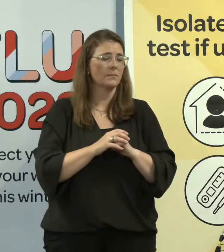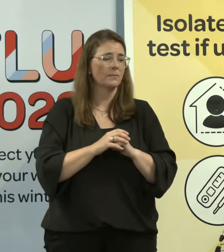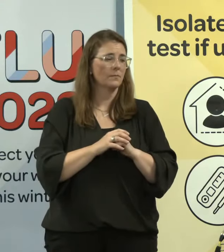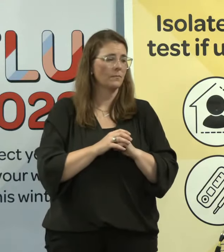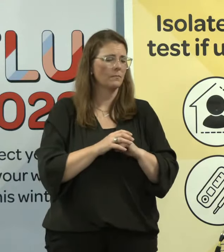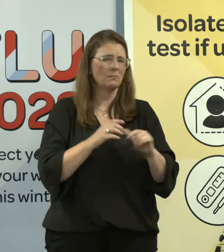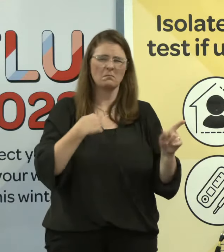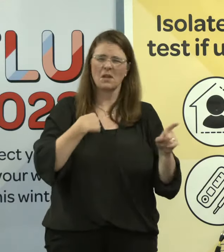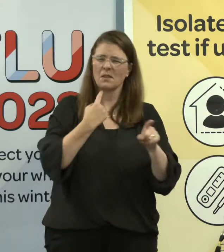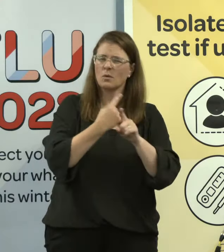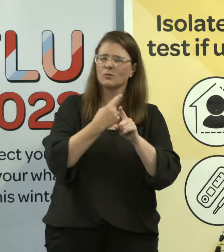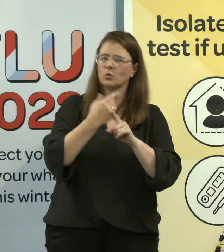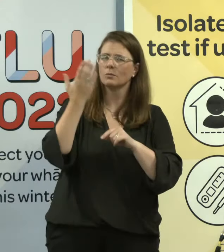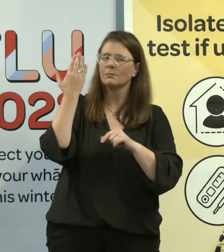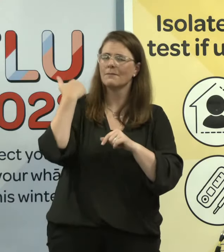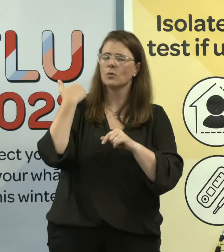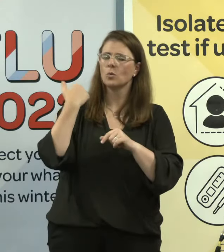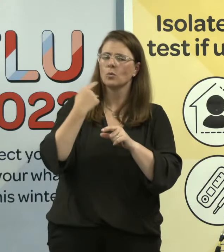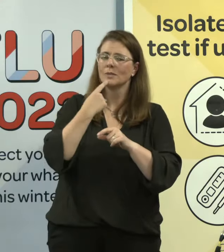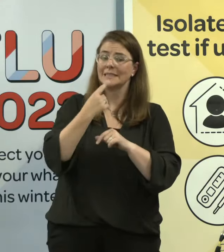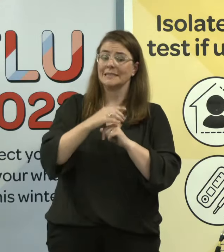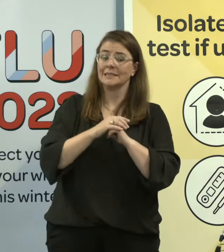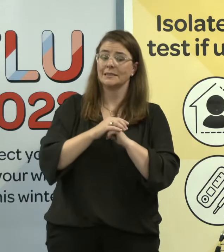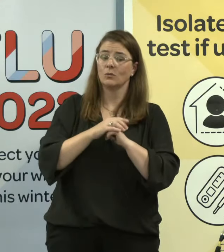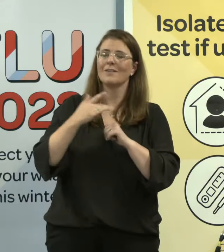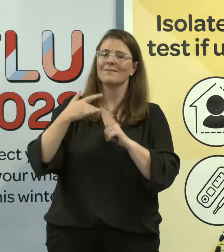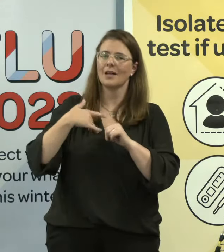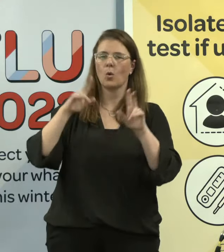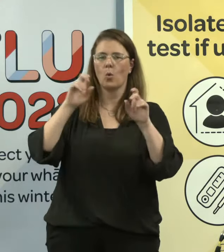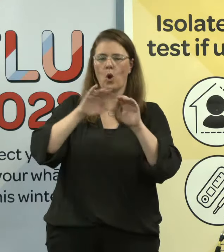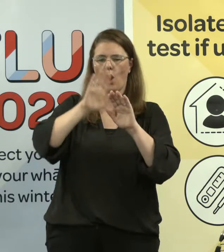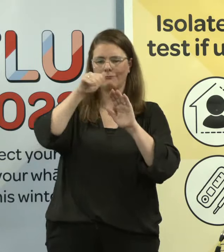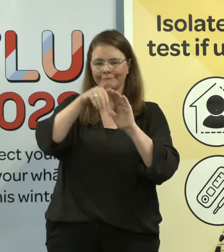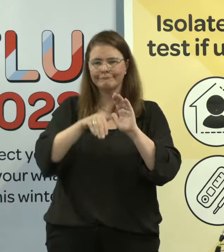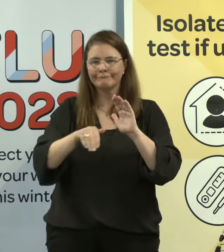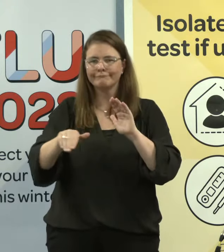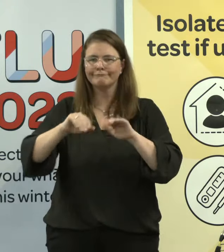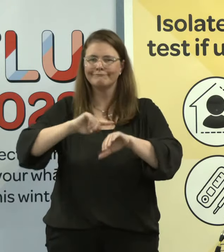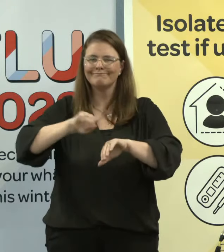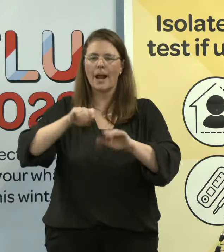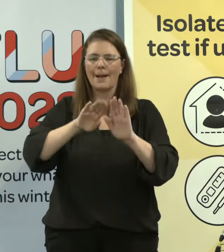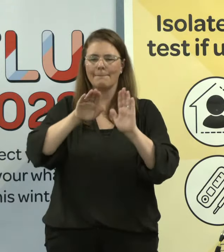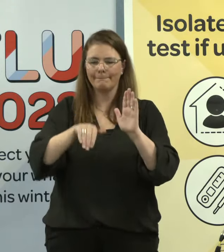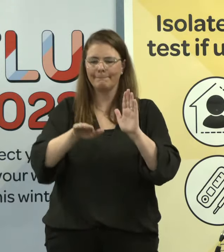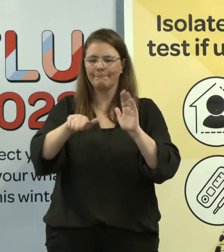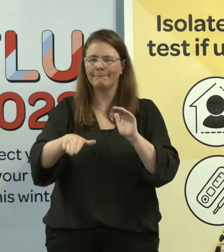a kei hea, kei hea koe e kite